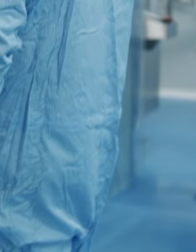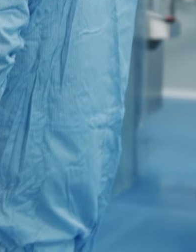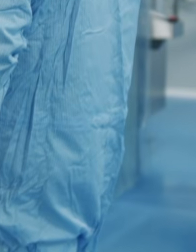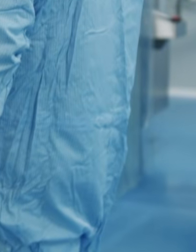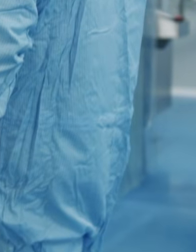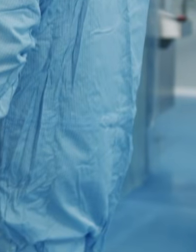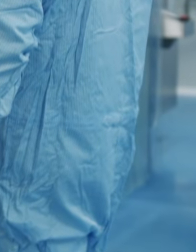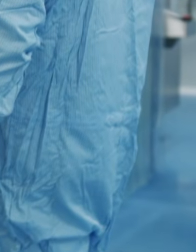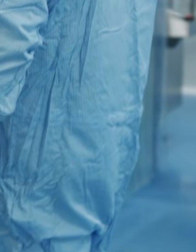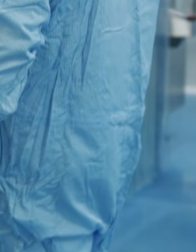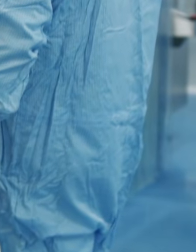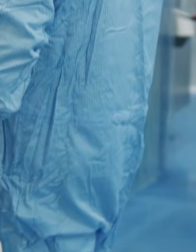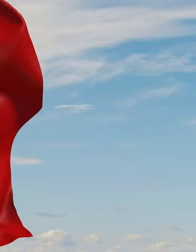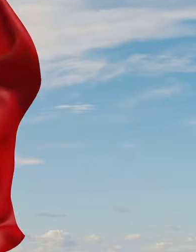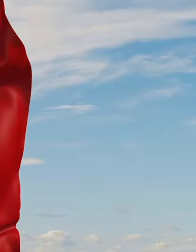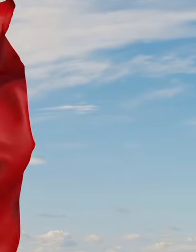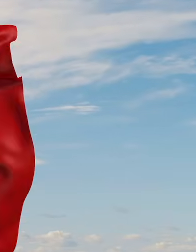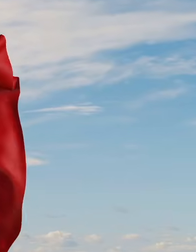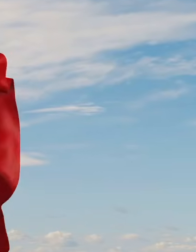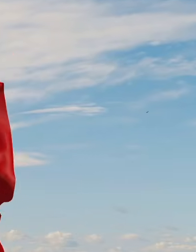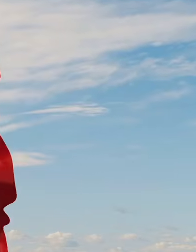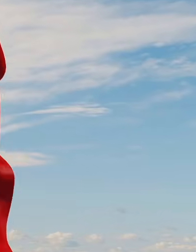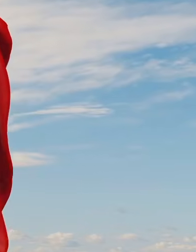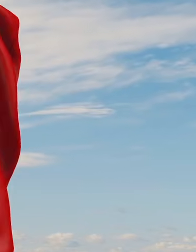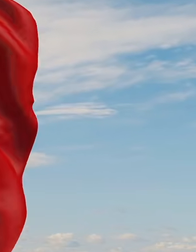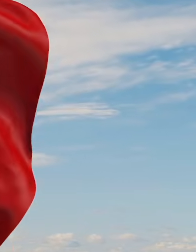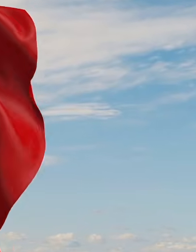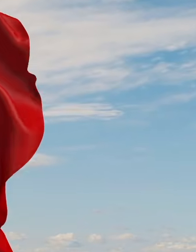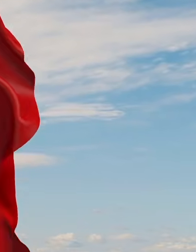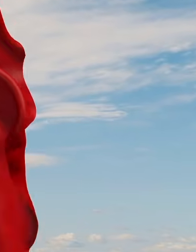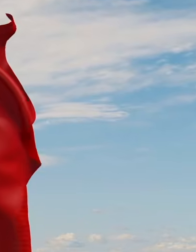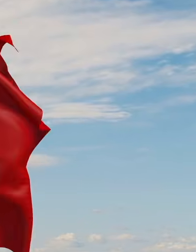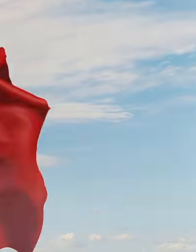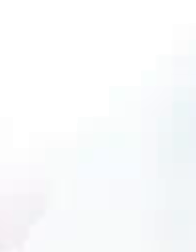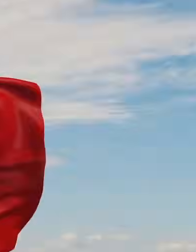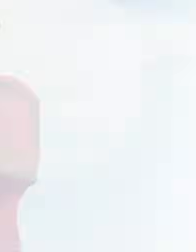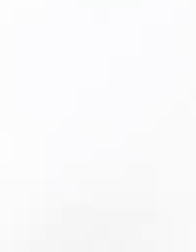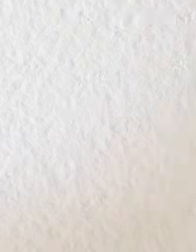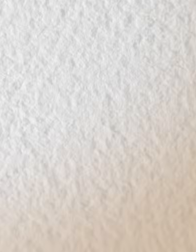se escribe en nuestra tierra. México abre sus puertas a una nueva era de desarrollo y soberanía